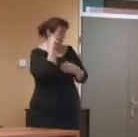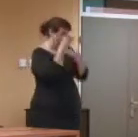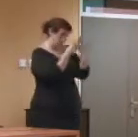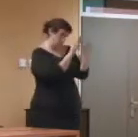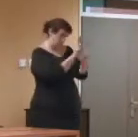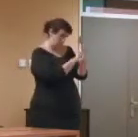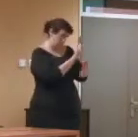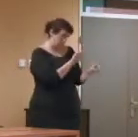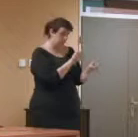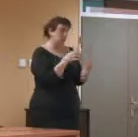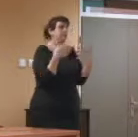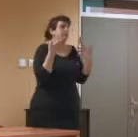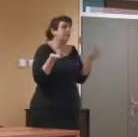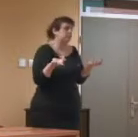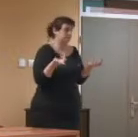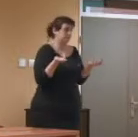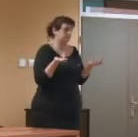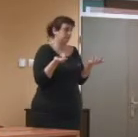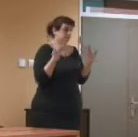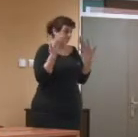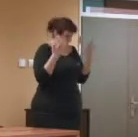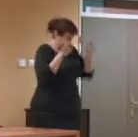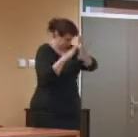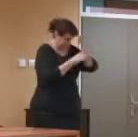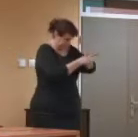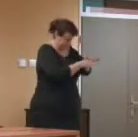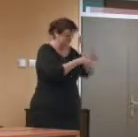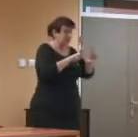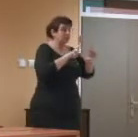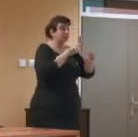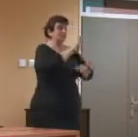Eduardo Zaplana, al cual le dedico un capítulo,